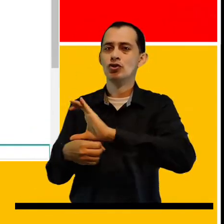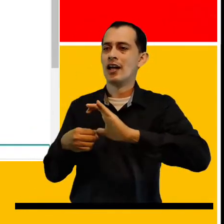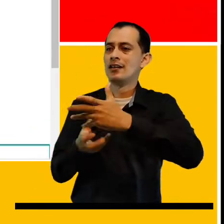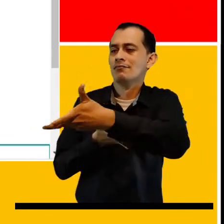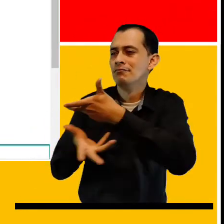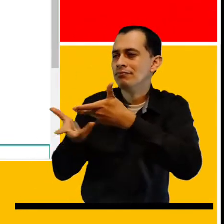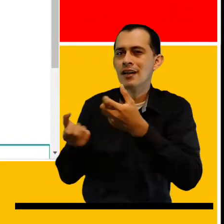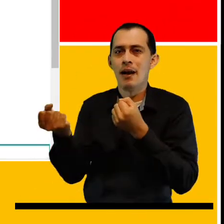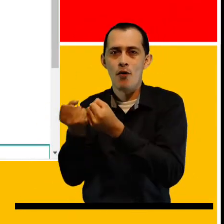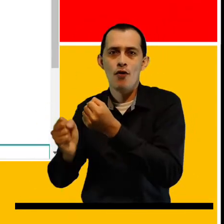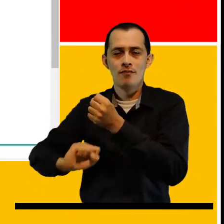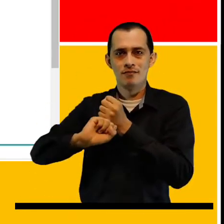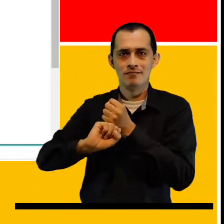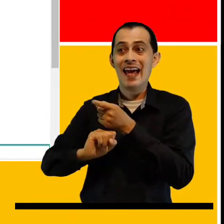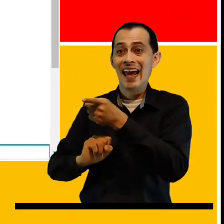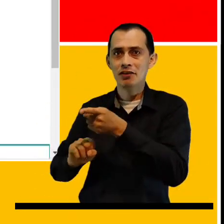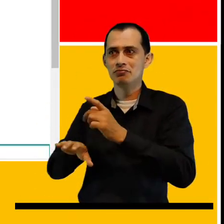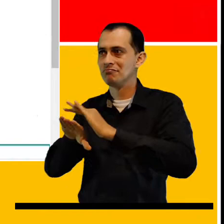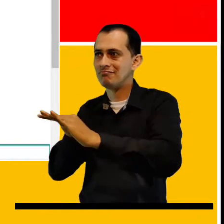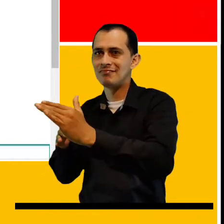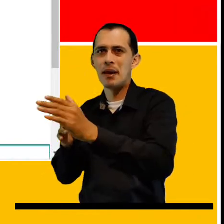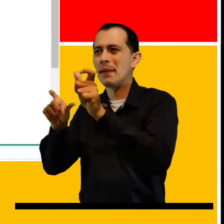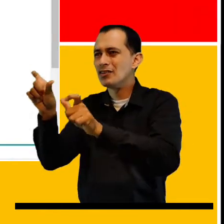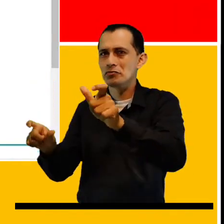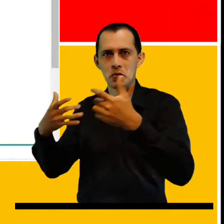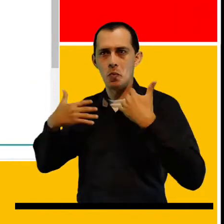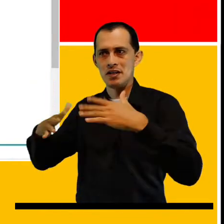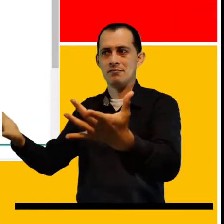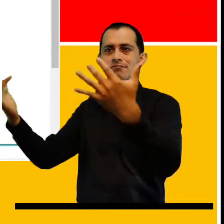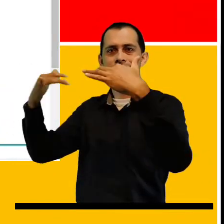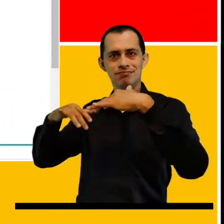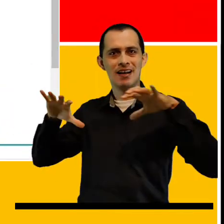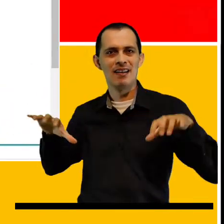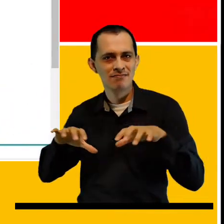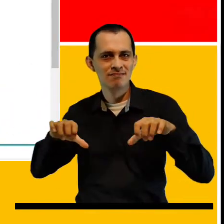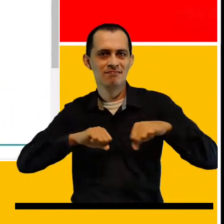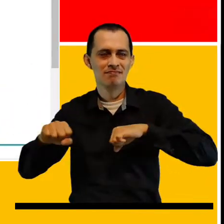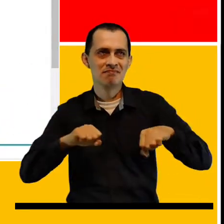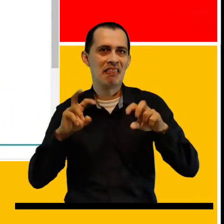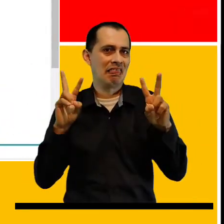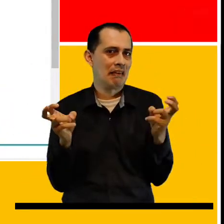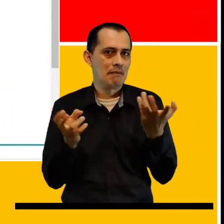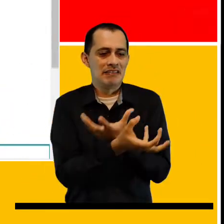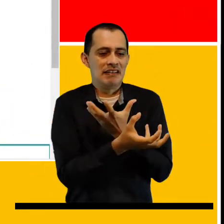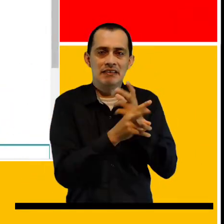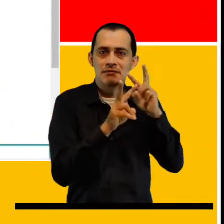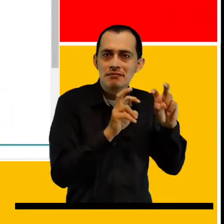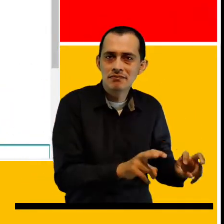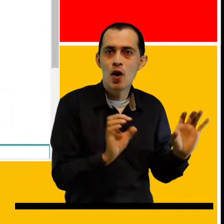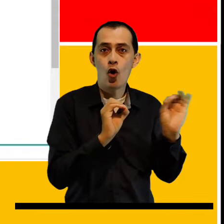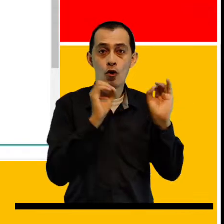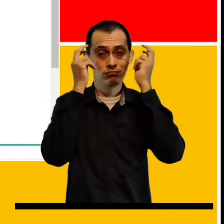de alguna manera en el desarrollo científico o en la incorporación de conocimiento científico